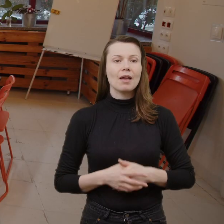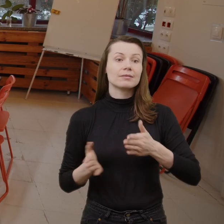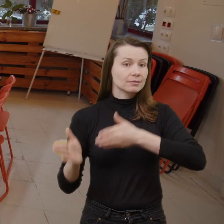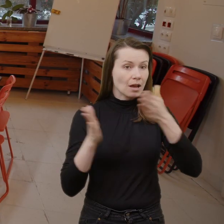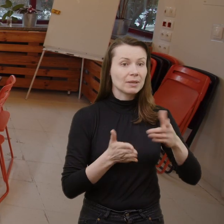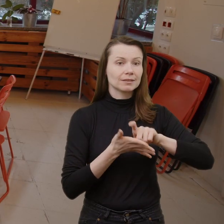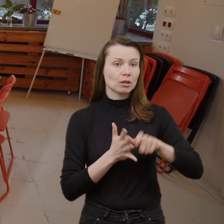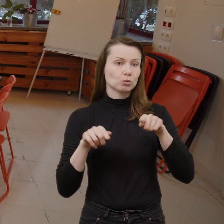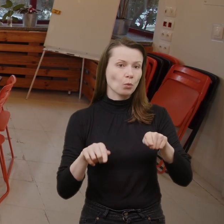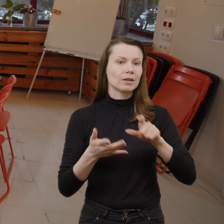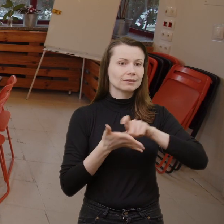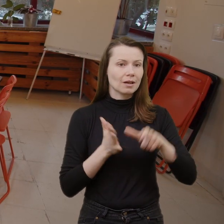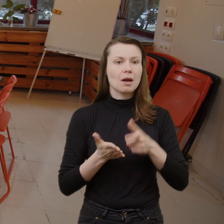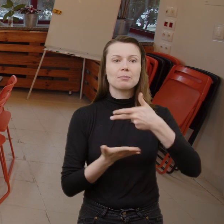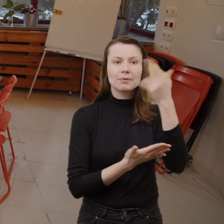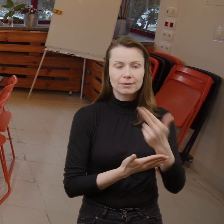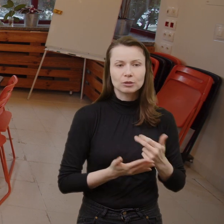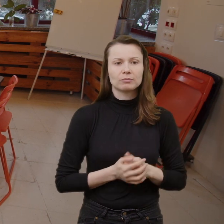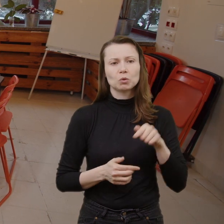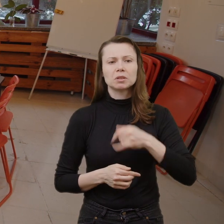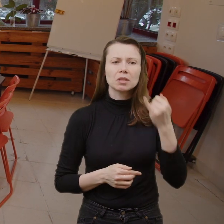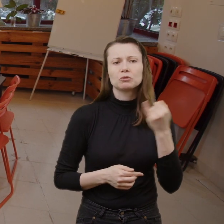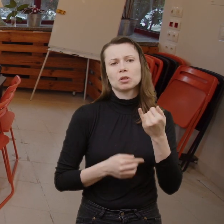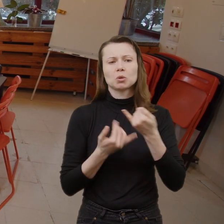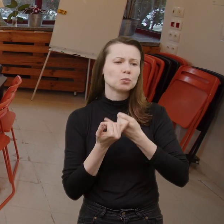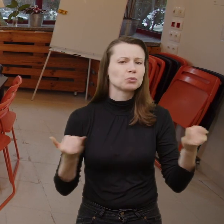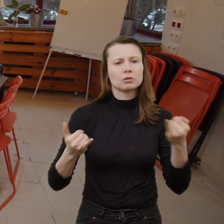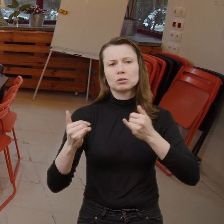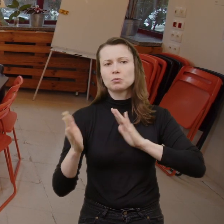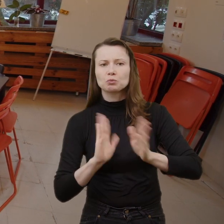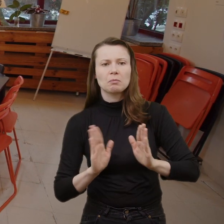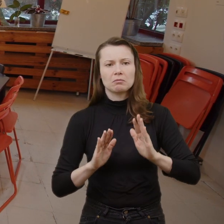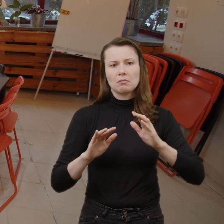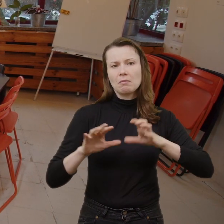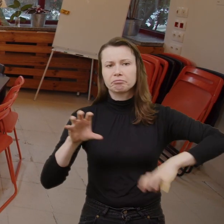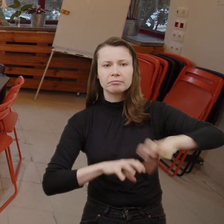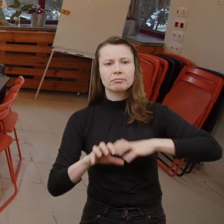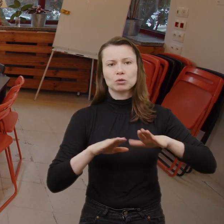Rafał: Kolejna sala to sala plastyczna. Tu w różny sposób aranżujemy stoliki i krzesła.